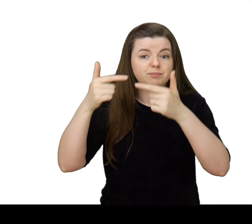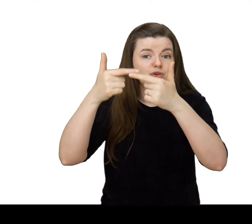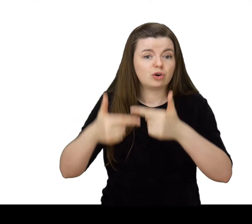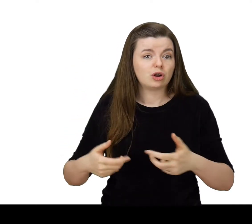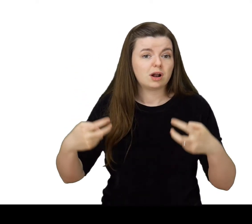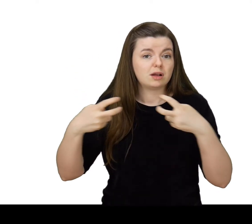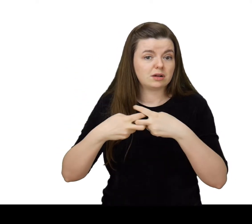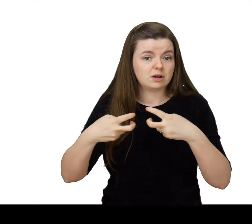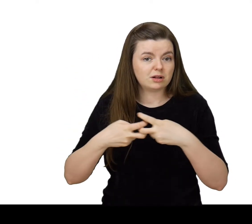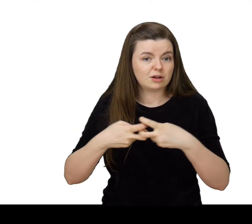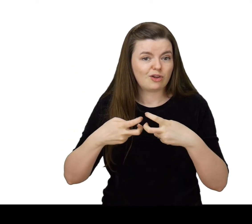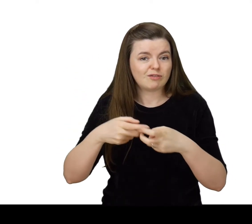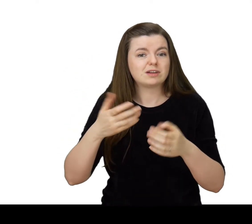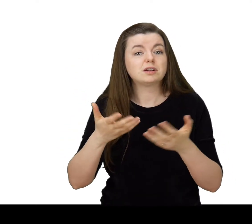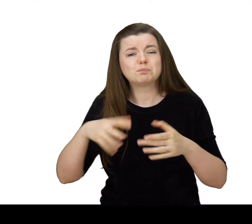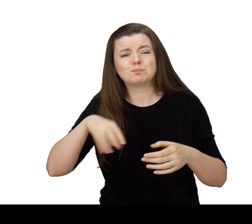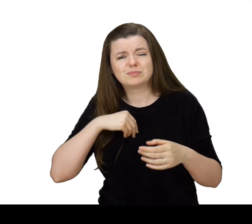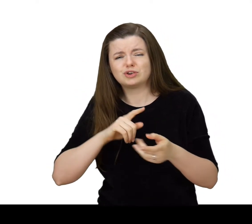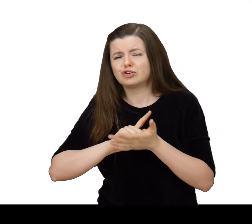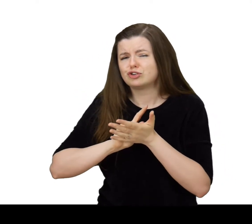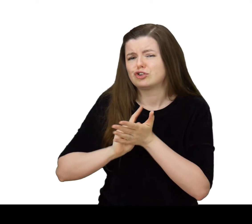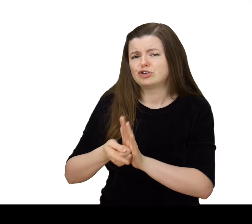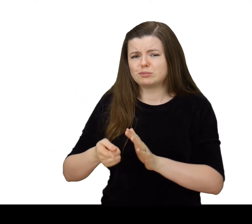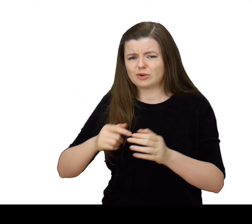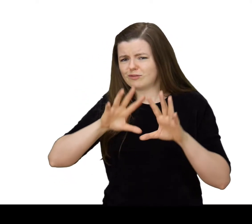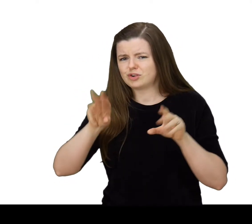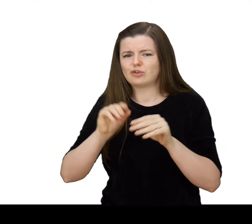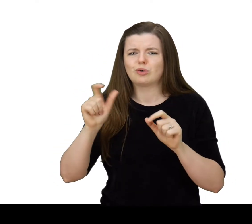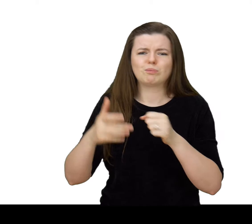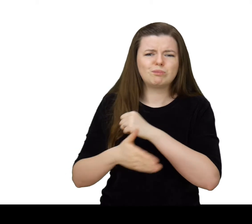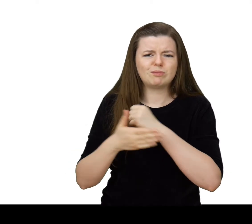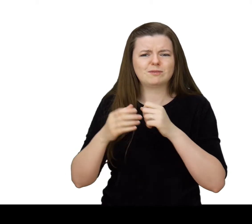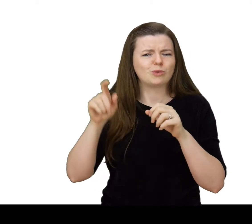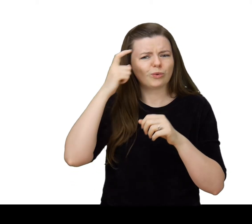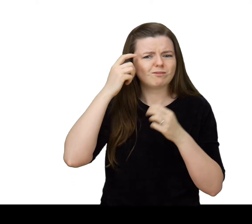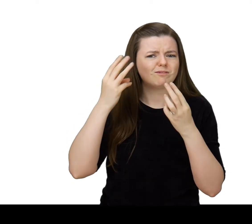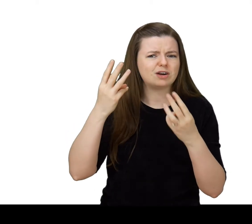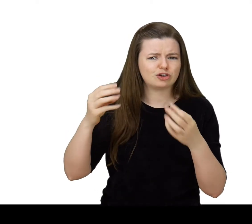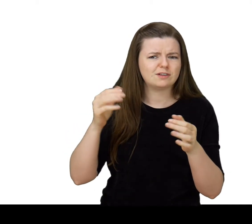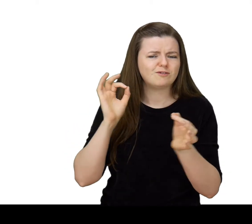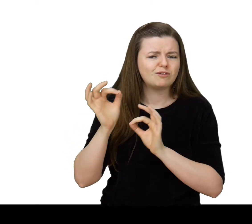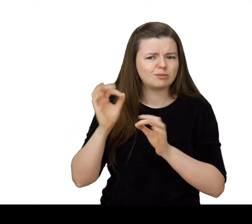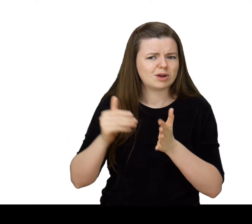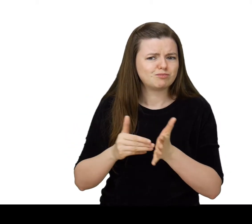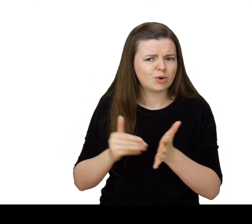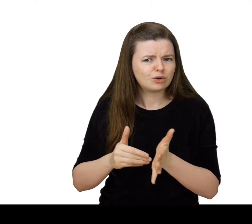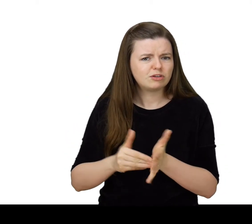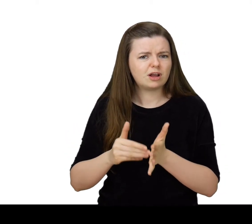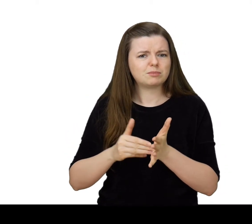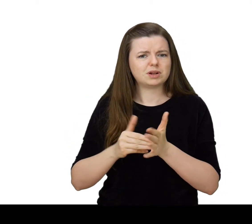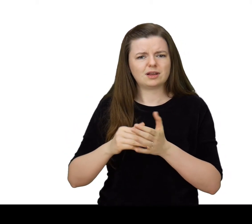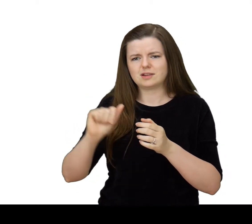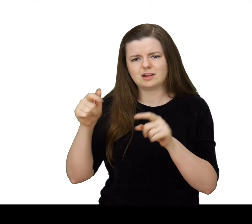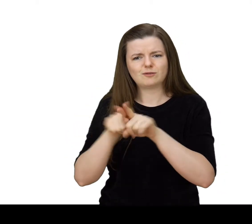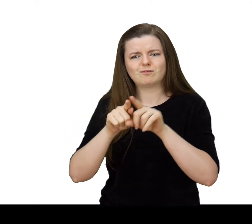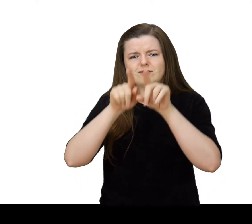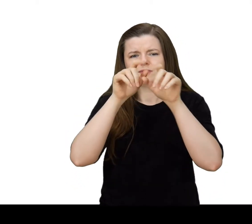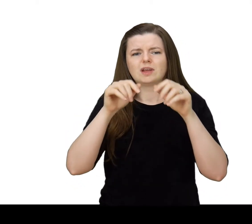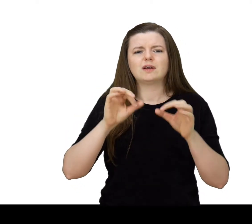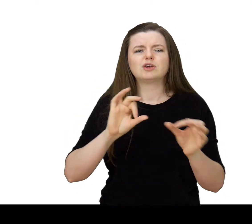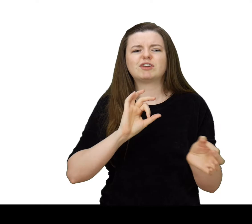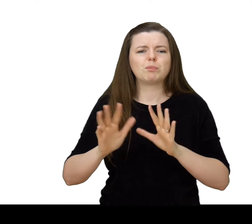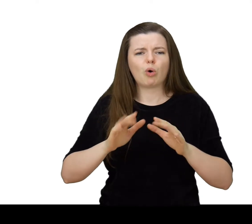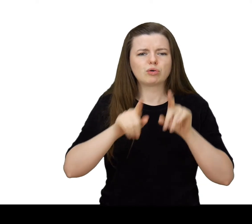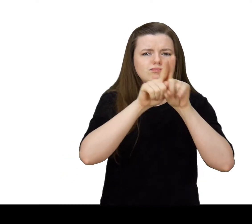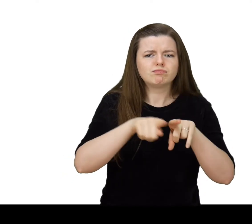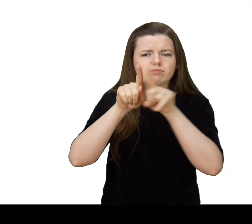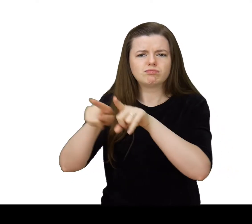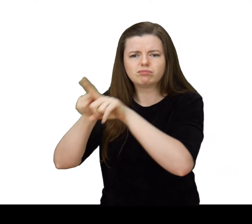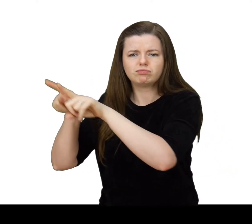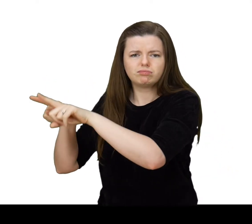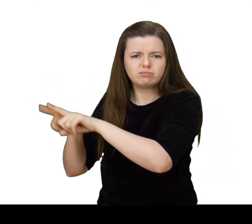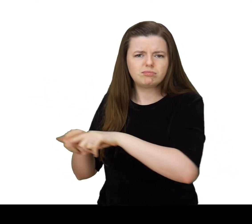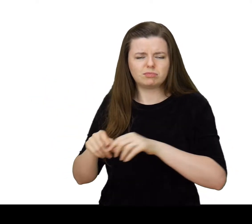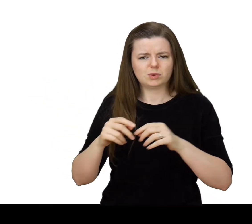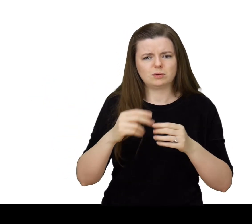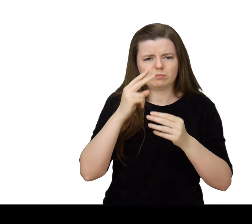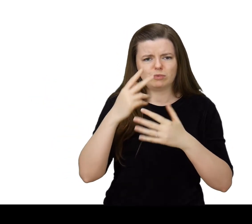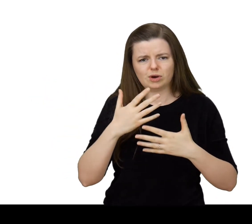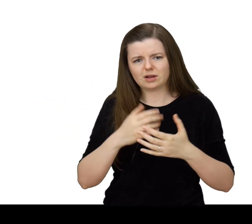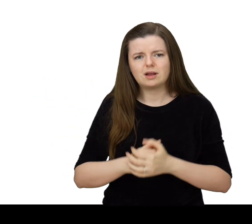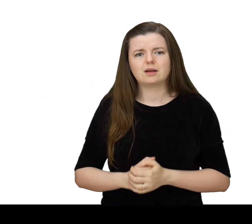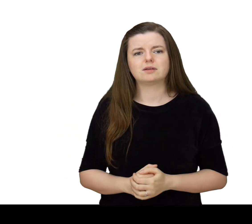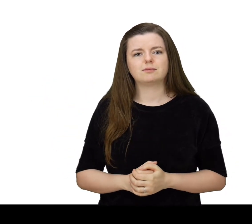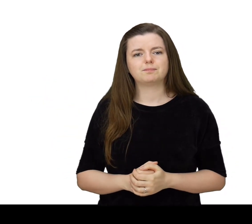stronę internetową, gdzie szybko odnajdzie wszystkie potrzebne informacje, przedstawione w jednolity i ustandaryzowany sposób.